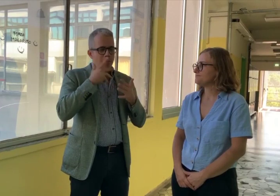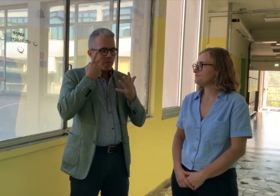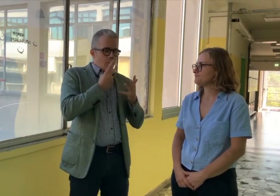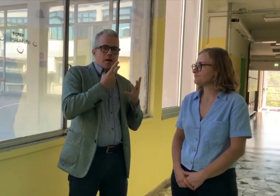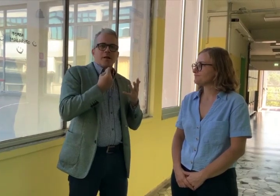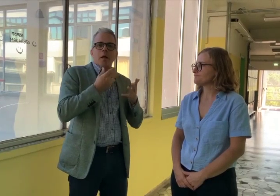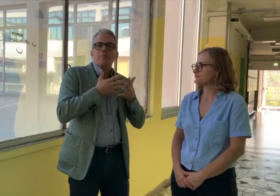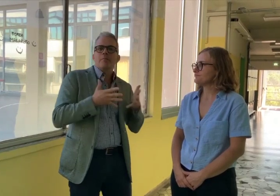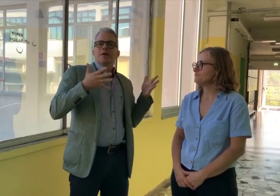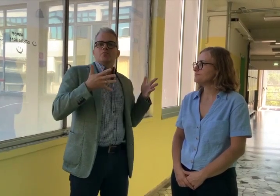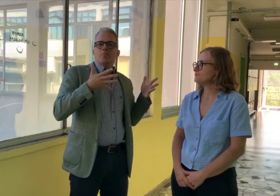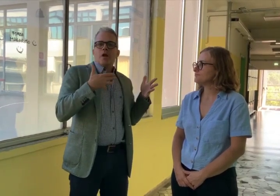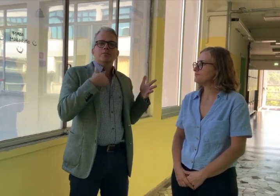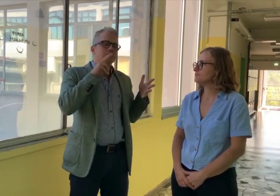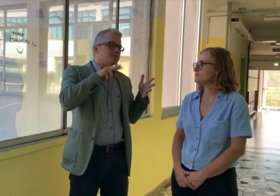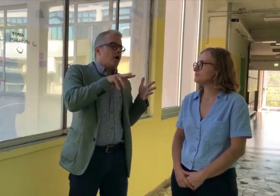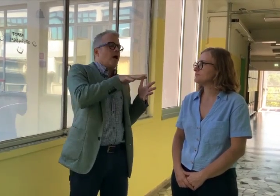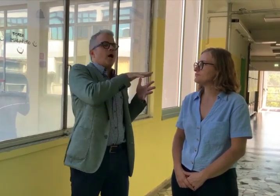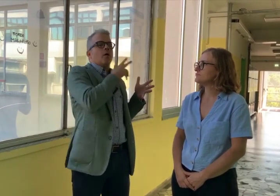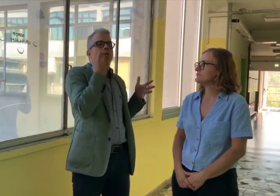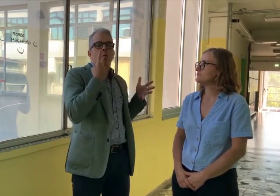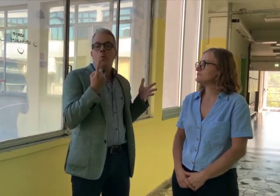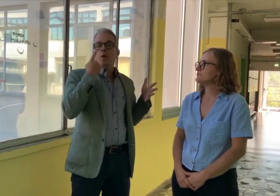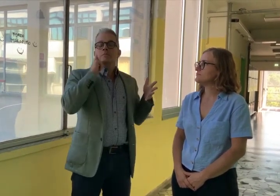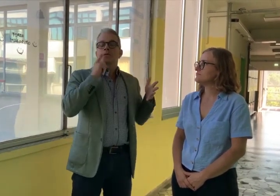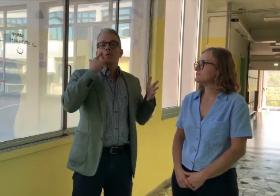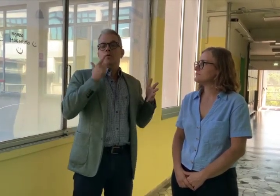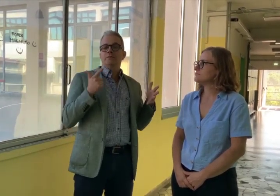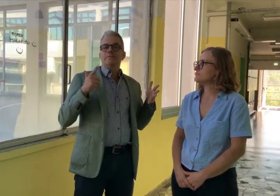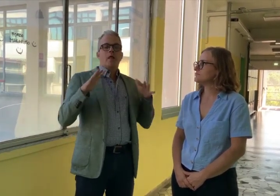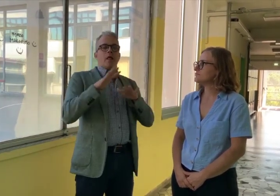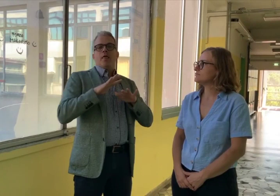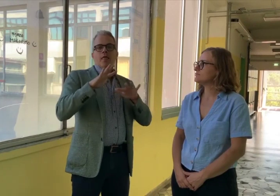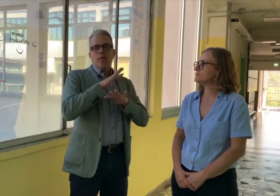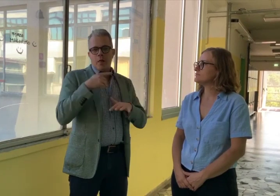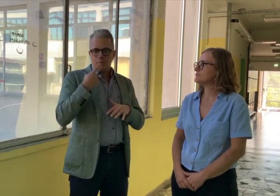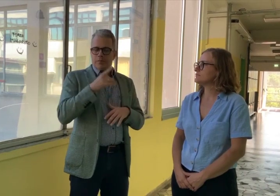che alcune realtà non riescono a superare perché si pensa quasi sempre alla maggioranza degli studenti udenti, mentre i sordi si perdono tra loro diventando invisibili.